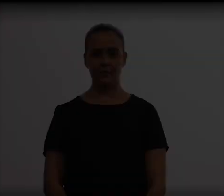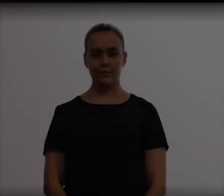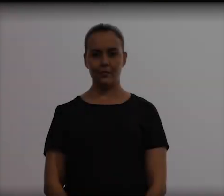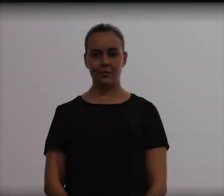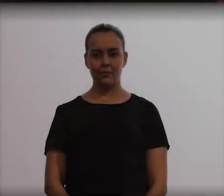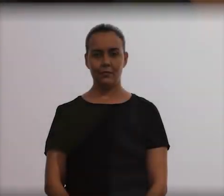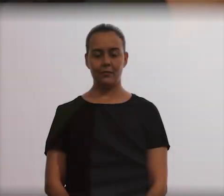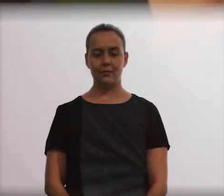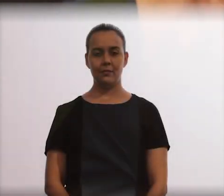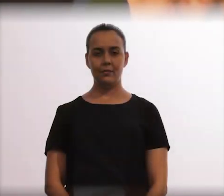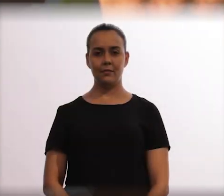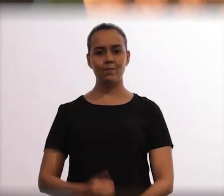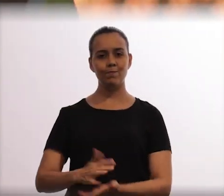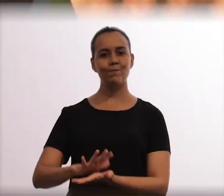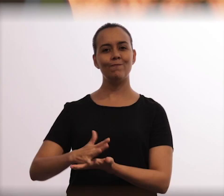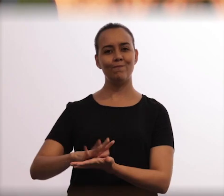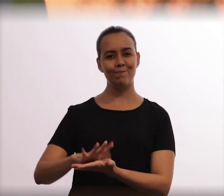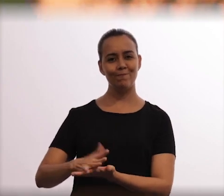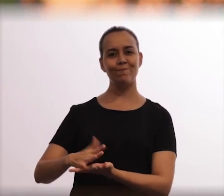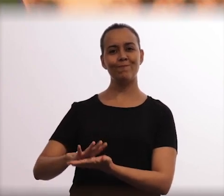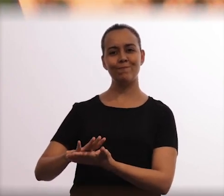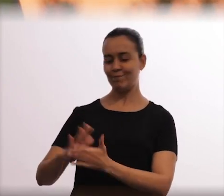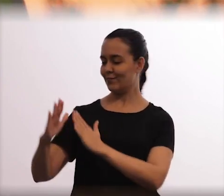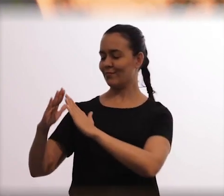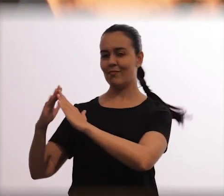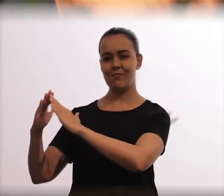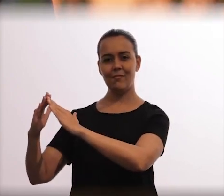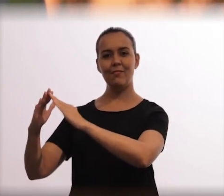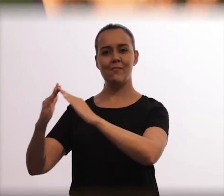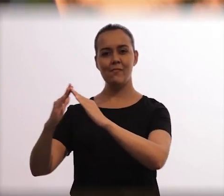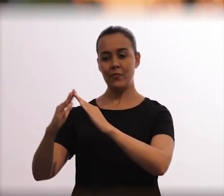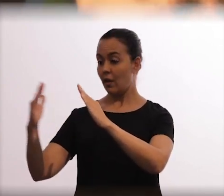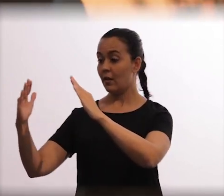E a favela é o mirante desse povo